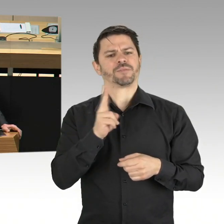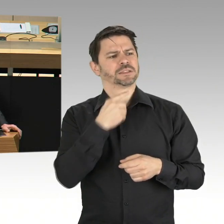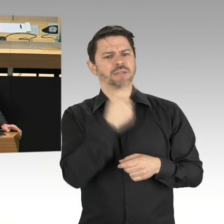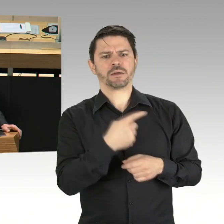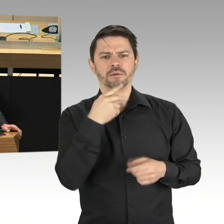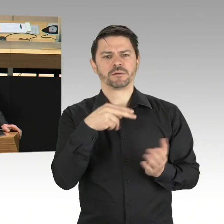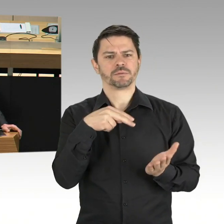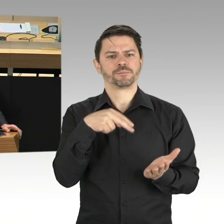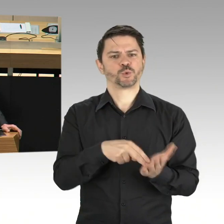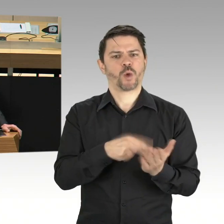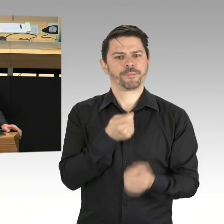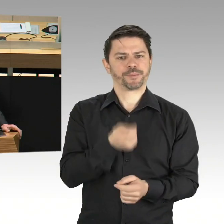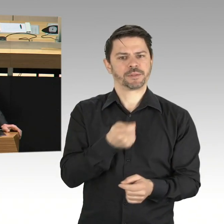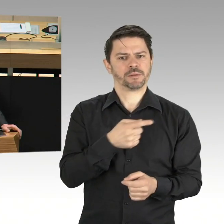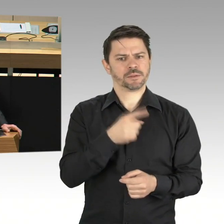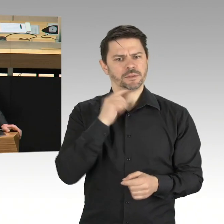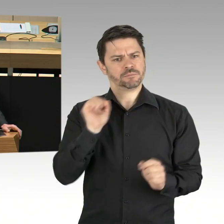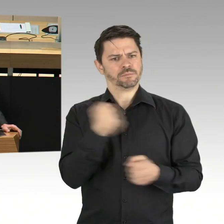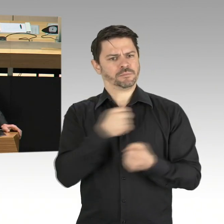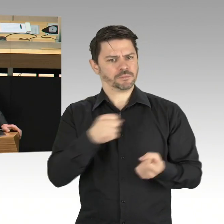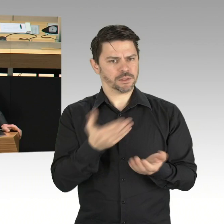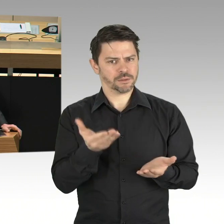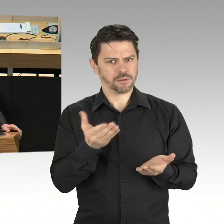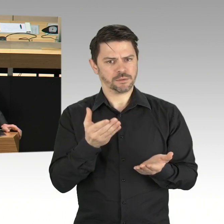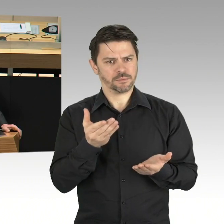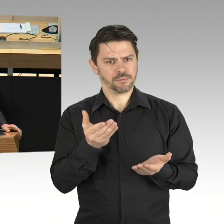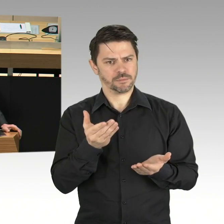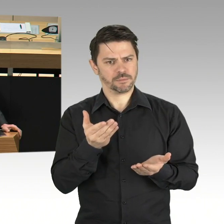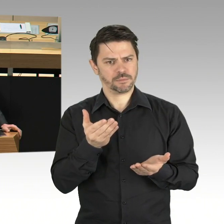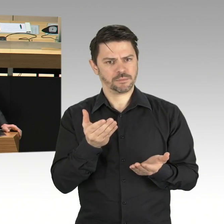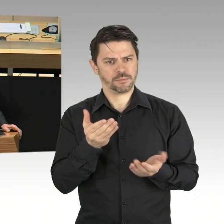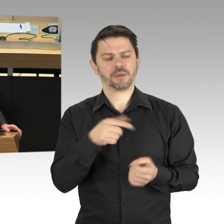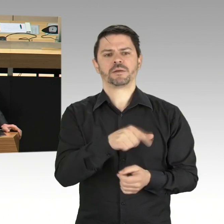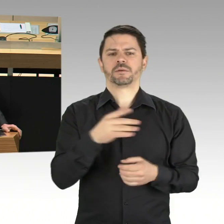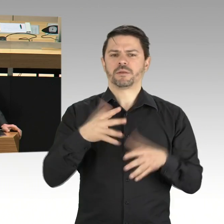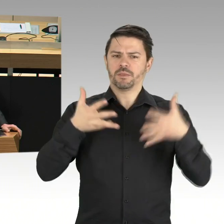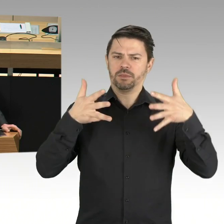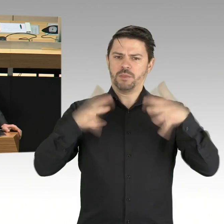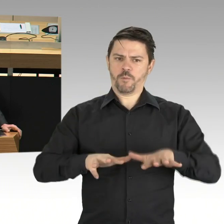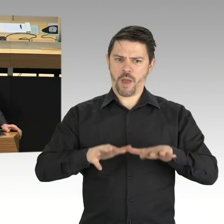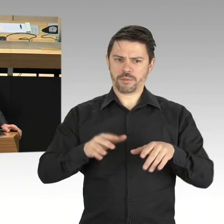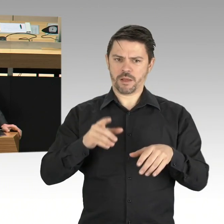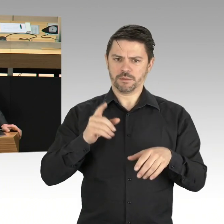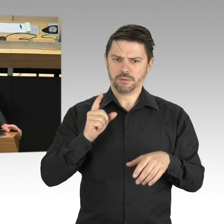Und auch der Mietspiegel 2013 war ein Mietspiegel, da sage ich mal,